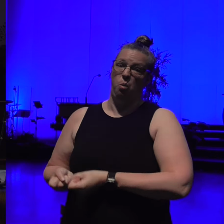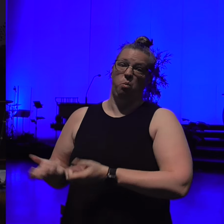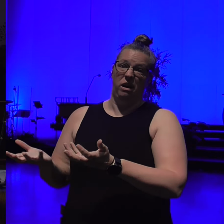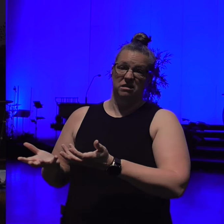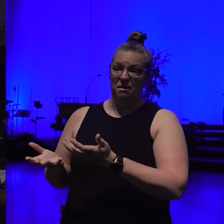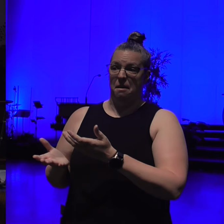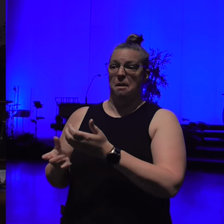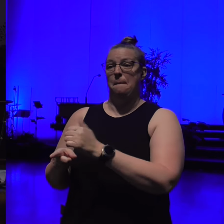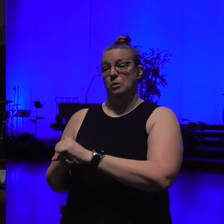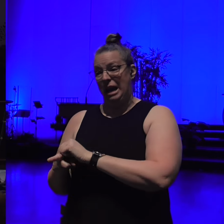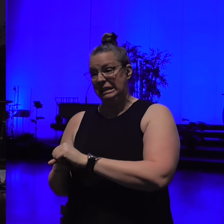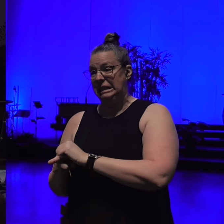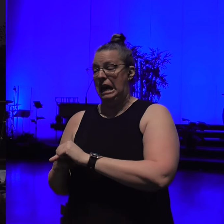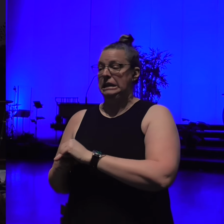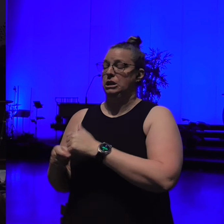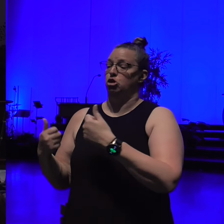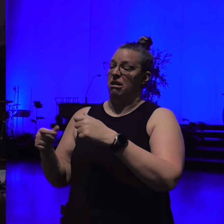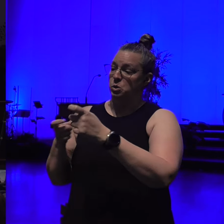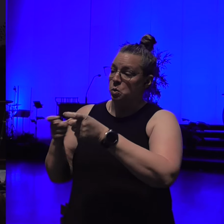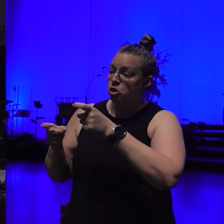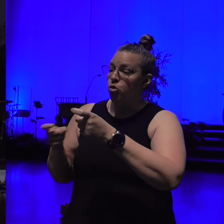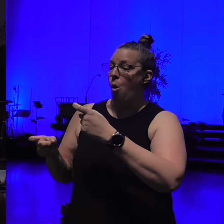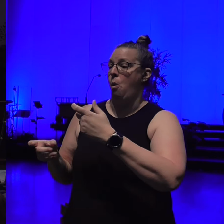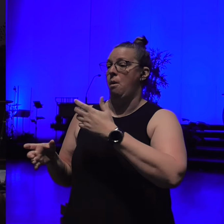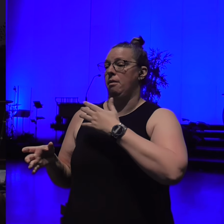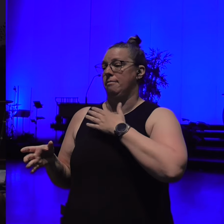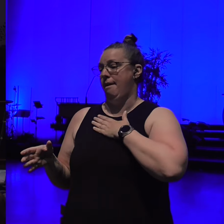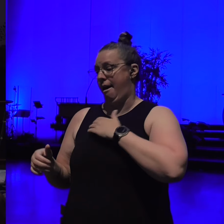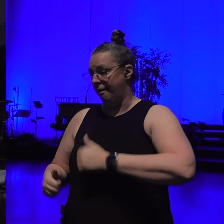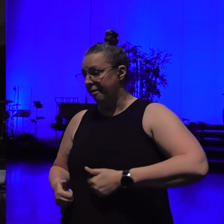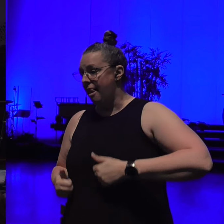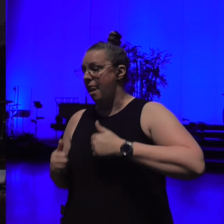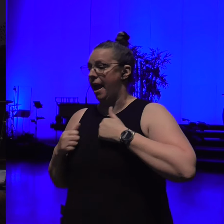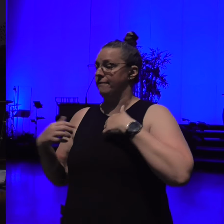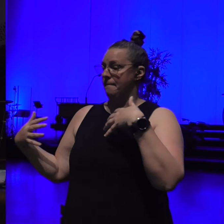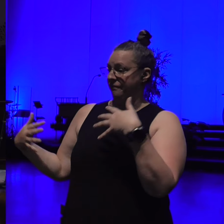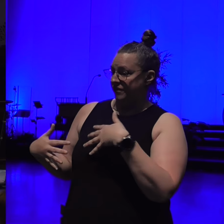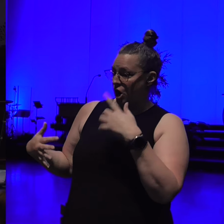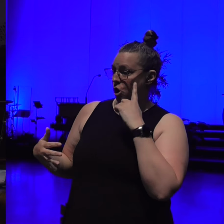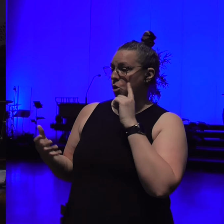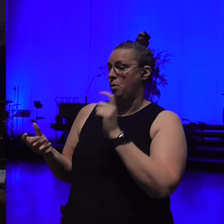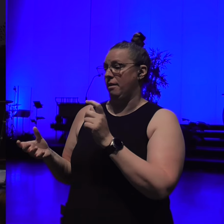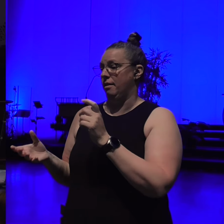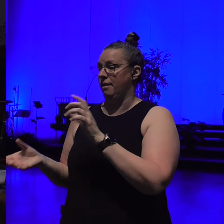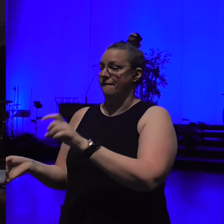aspecto de mi vida por miedo a que se derrumbe Lo que sí necesito es una voz que